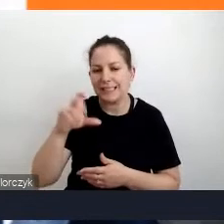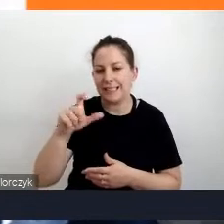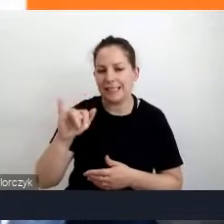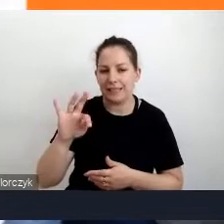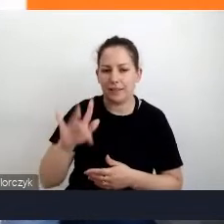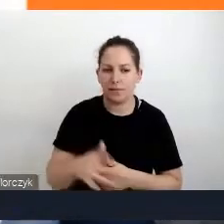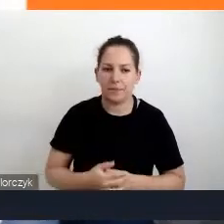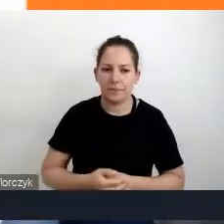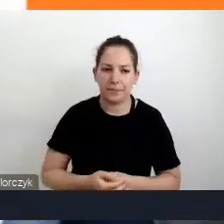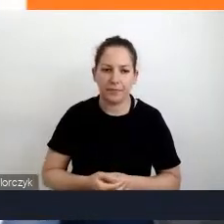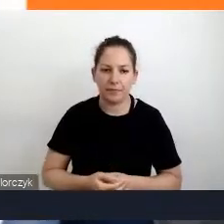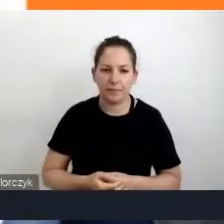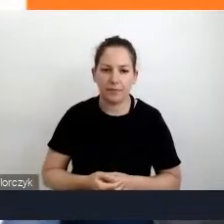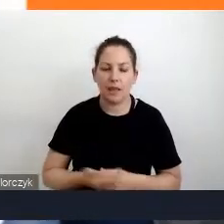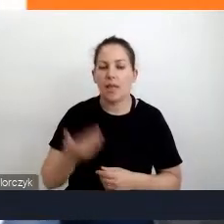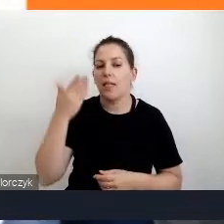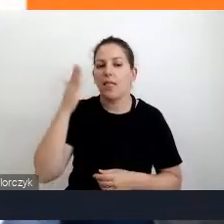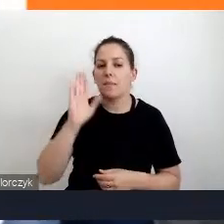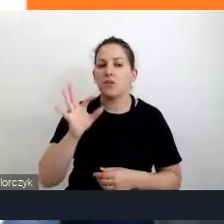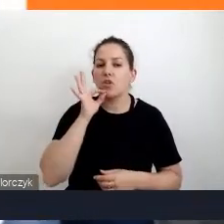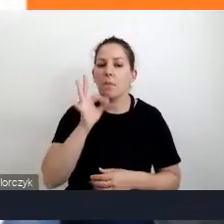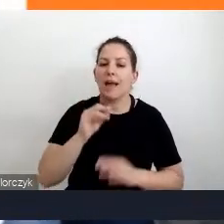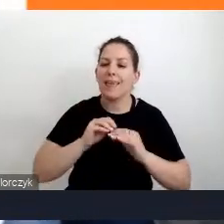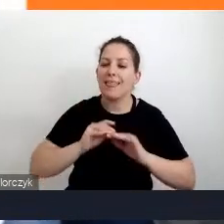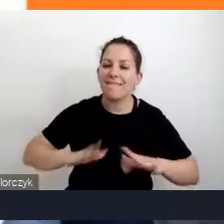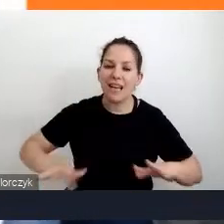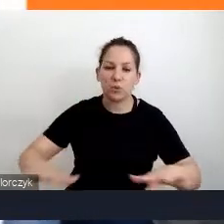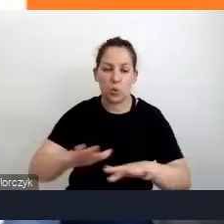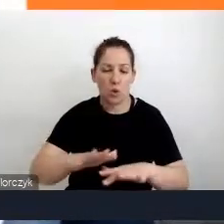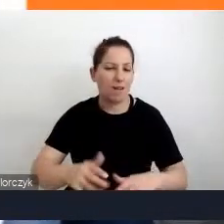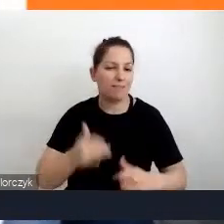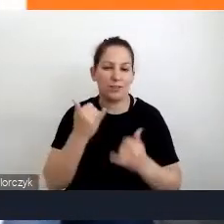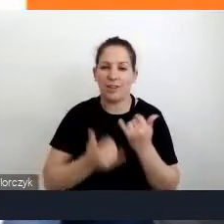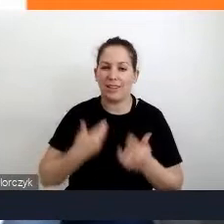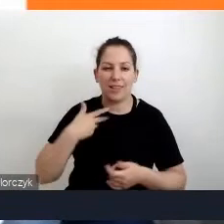Nie będzie dobrej infrastruktury, jeżeli nie będziemy w nią inwestować.